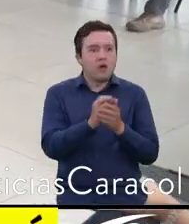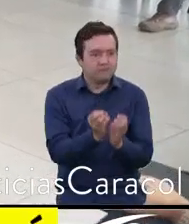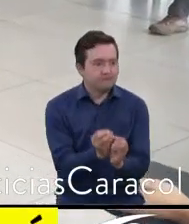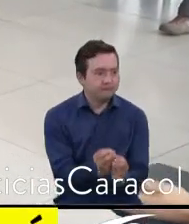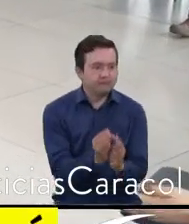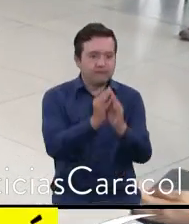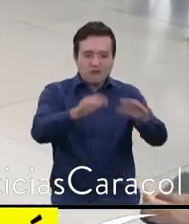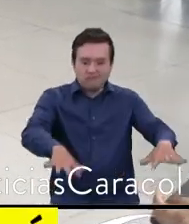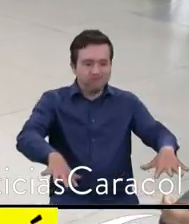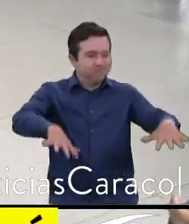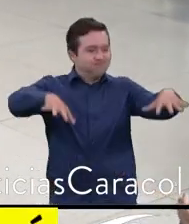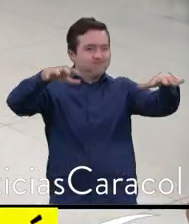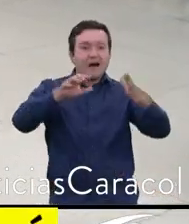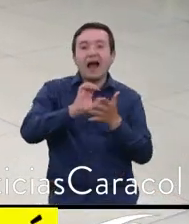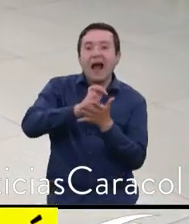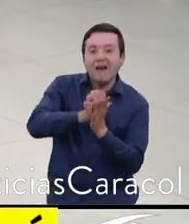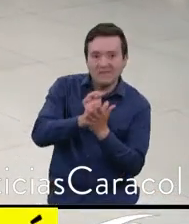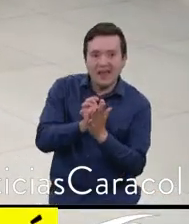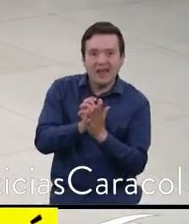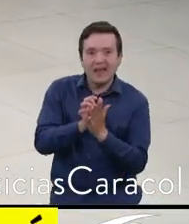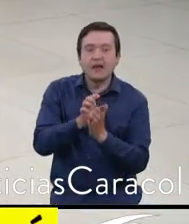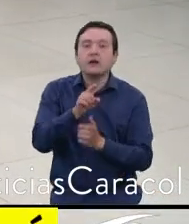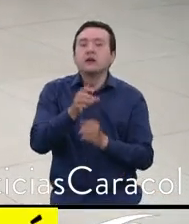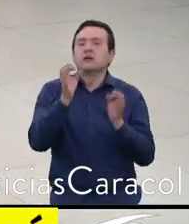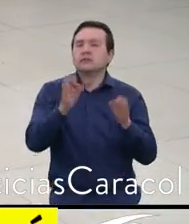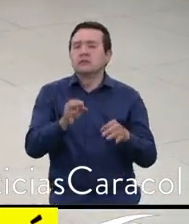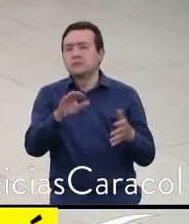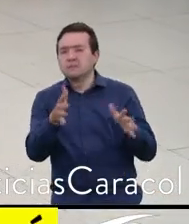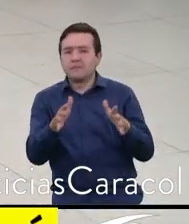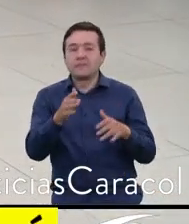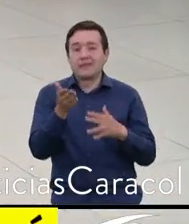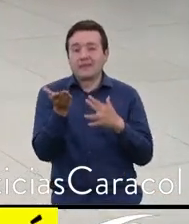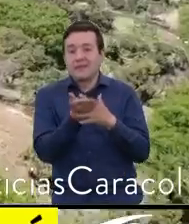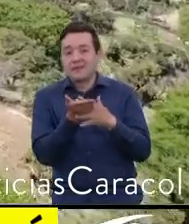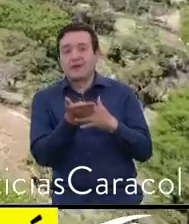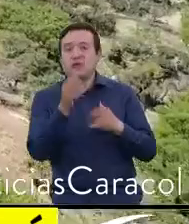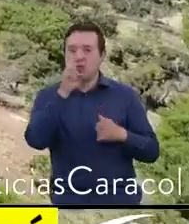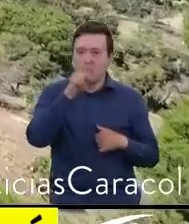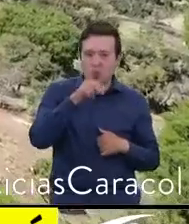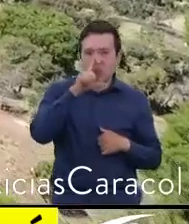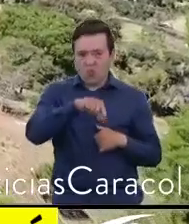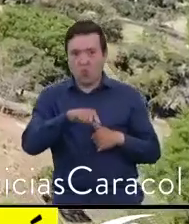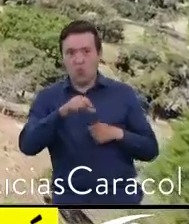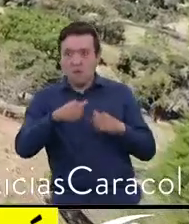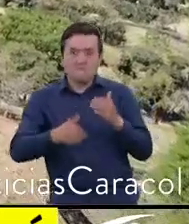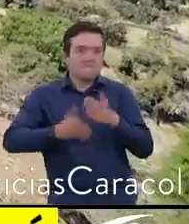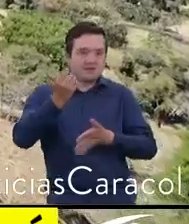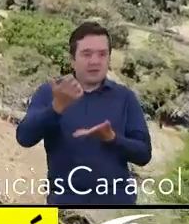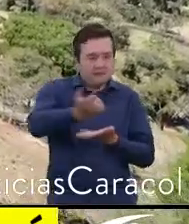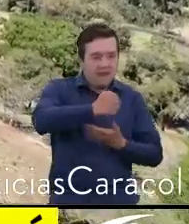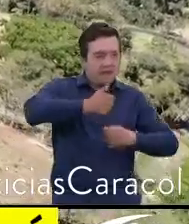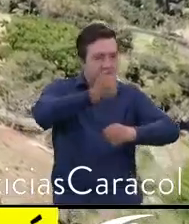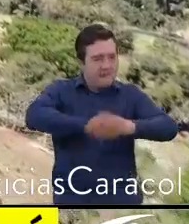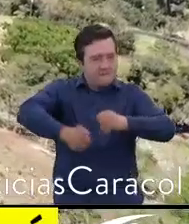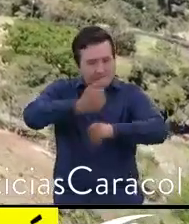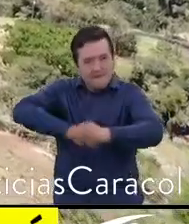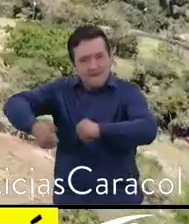FARC es diferente. James por ejemplo sueña con la gran cosecha cafetera antioqueña que